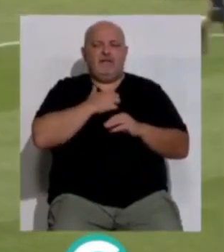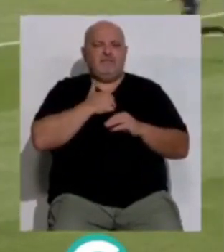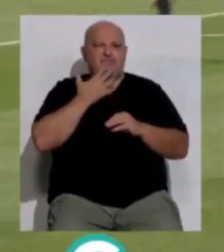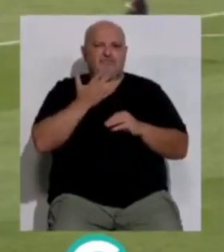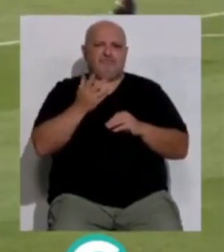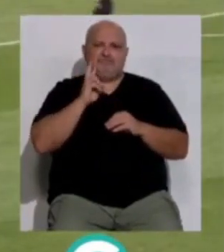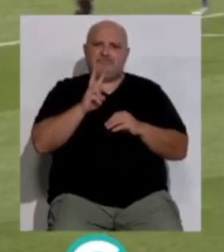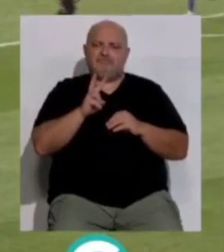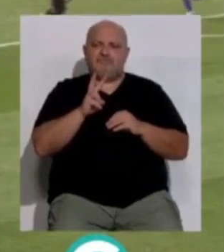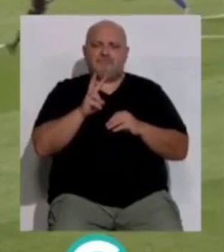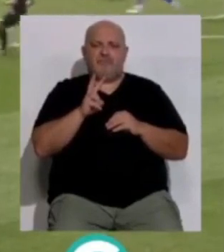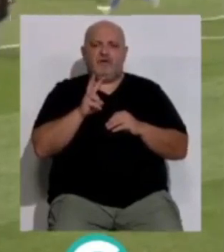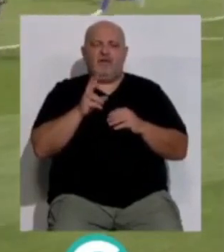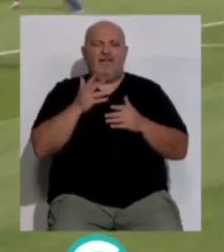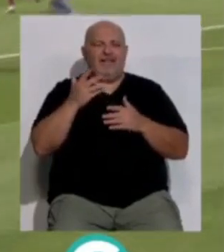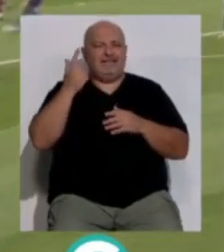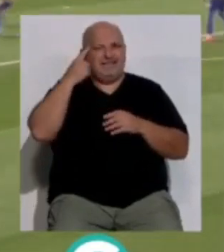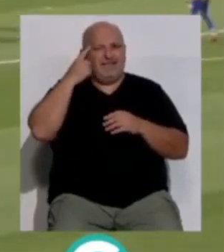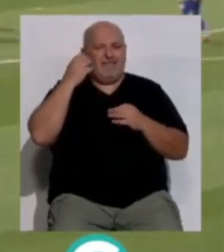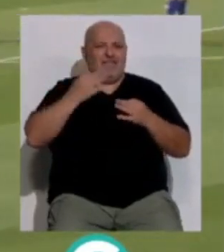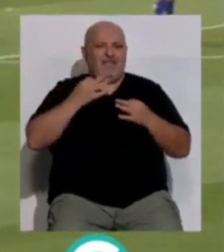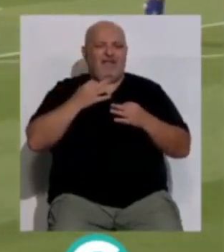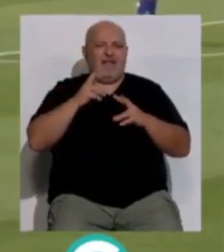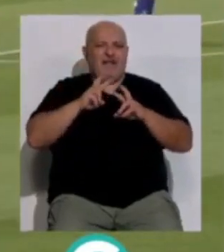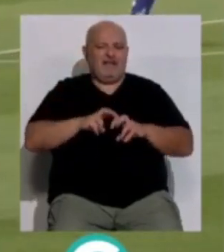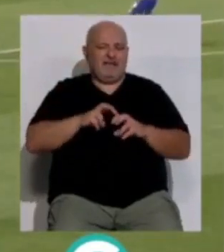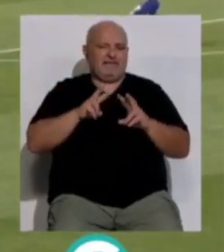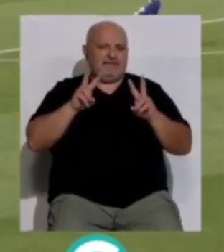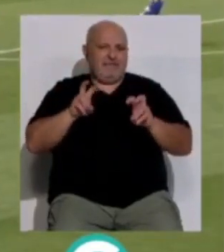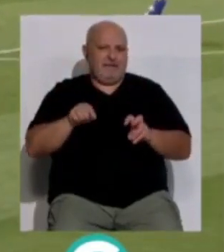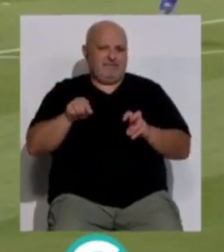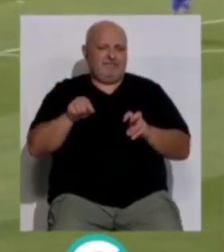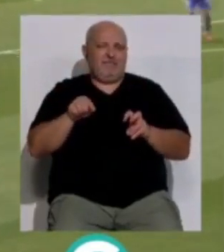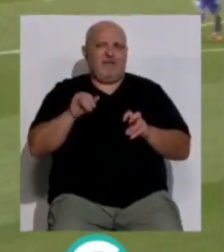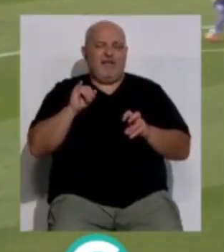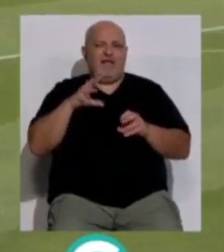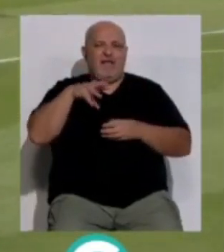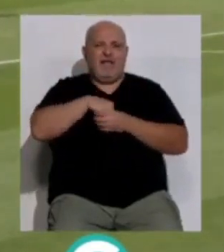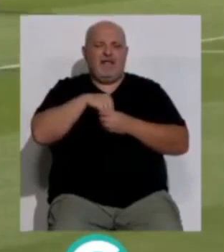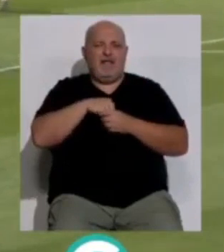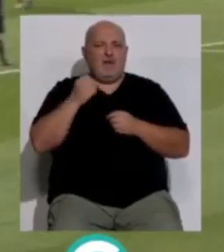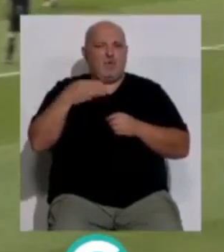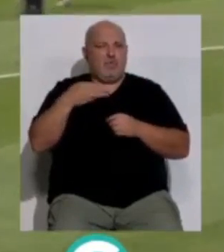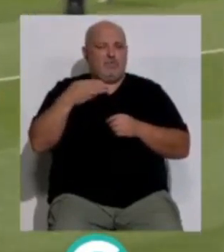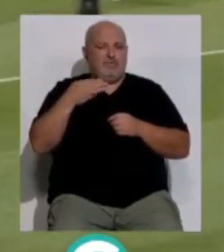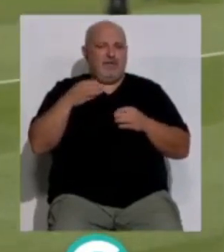Bueno hay que saber analizar los temas hay internas de los clubes de los equipos que